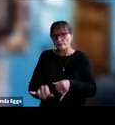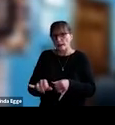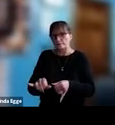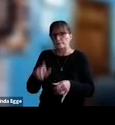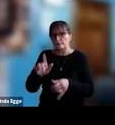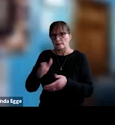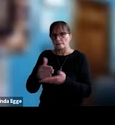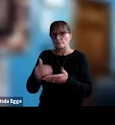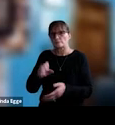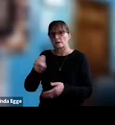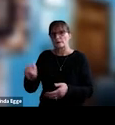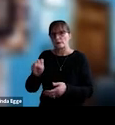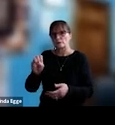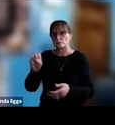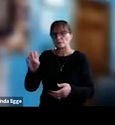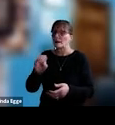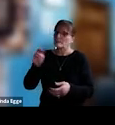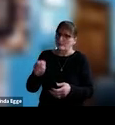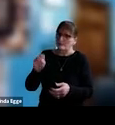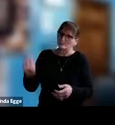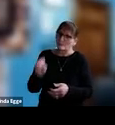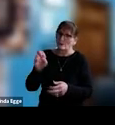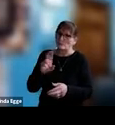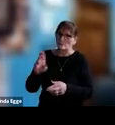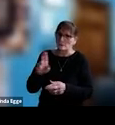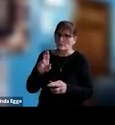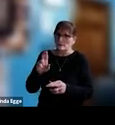del informe de resumen médico. Y como dijo Natasha